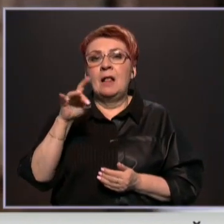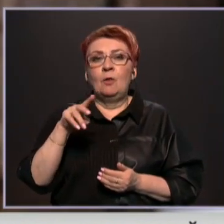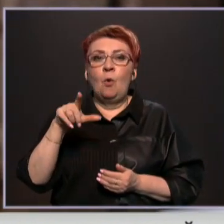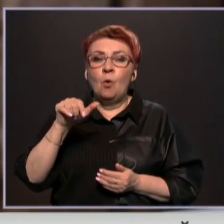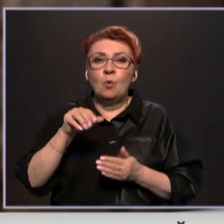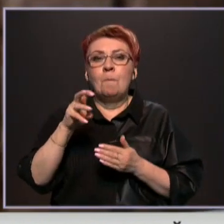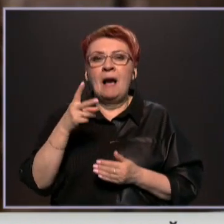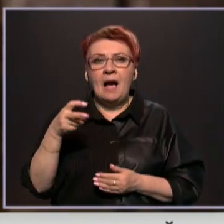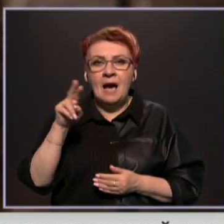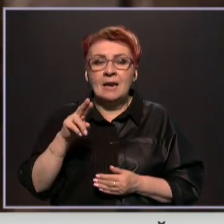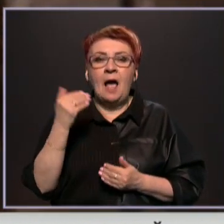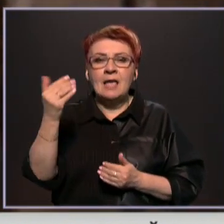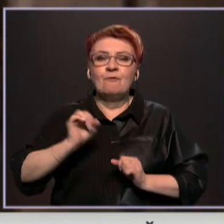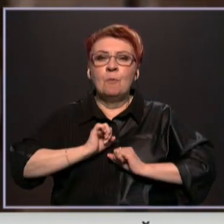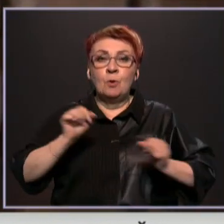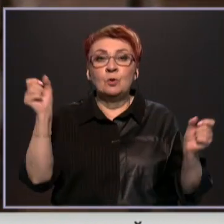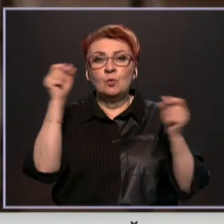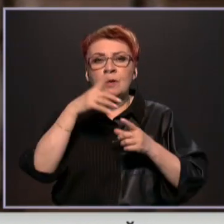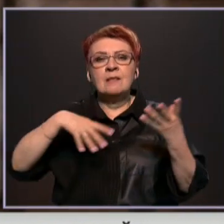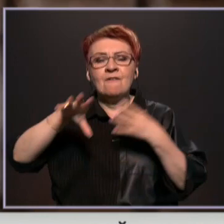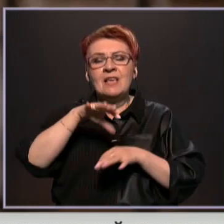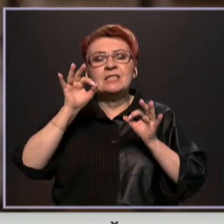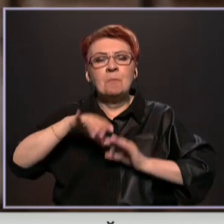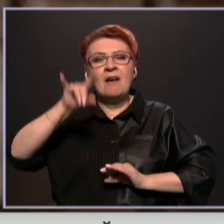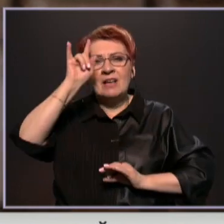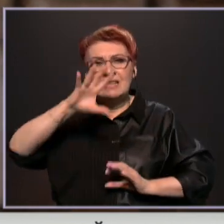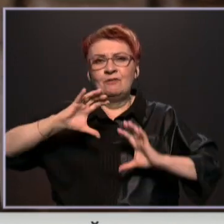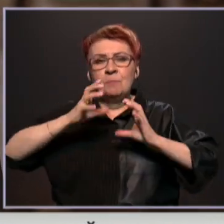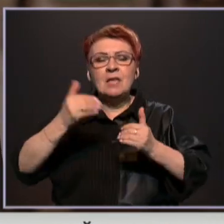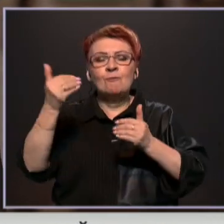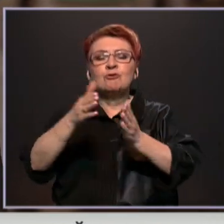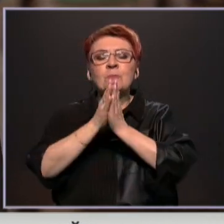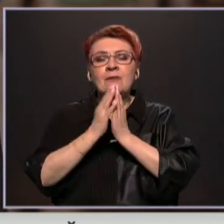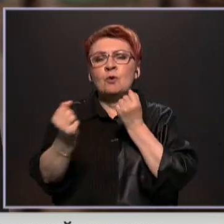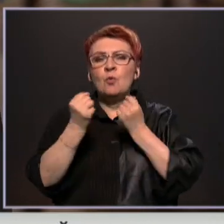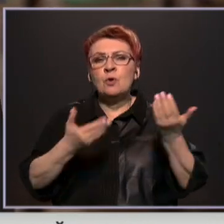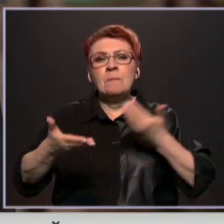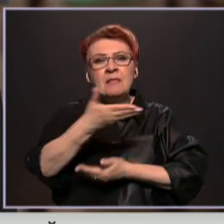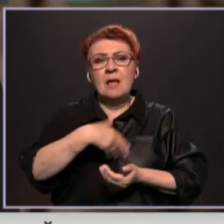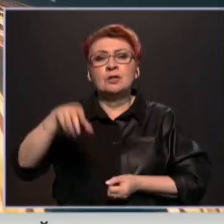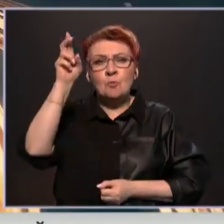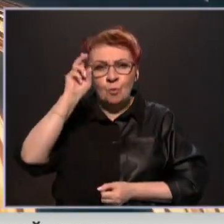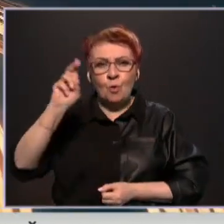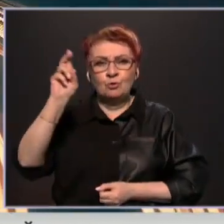и макарии а его подвиге узнал весь православный мир его же молитвами укрепили нас Боже [музыка]